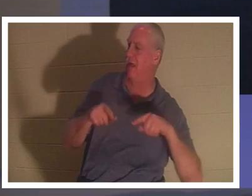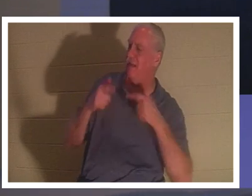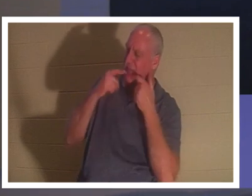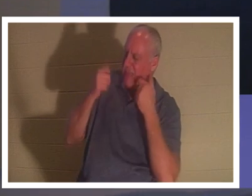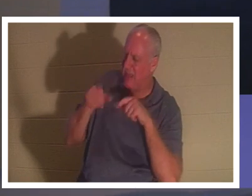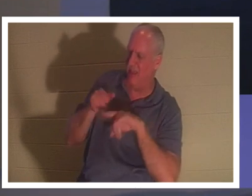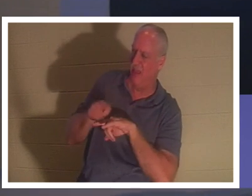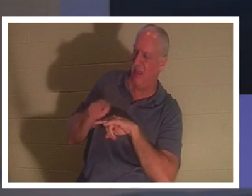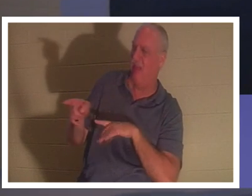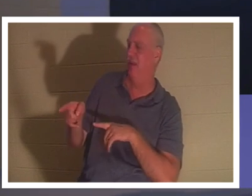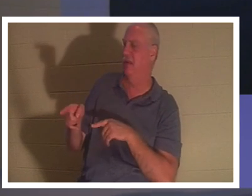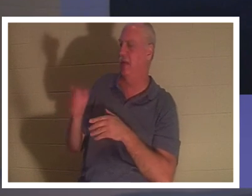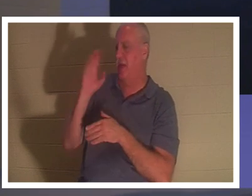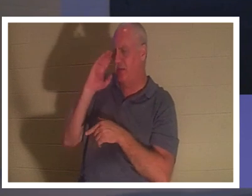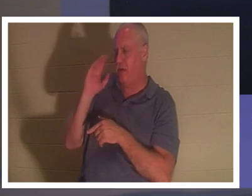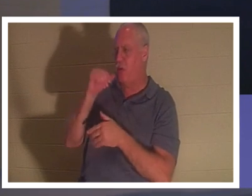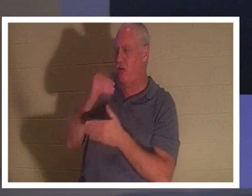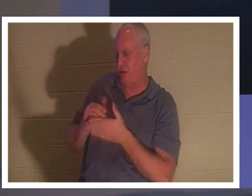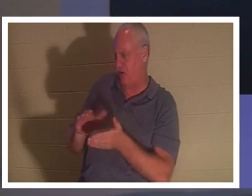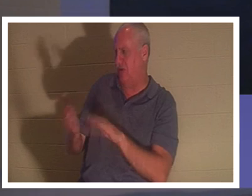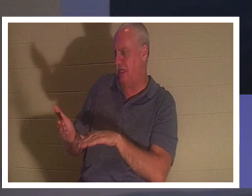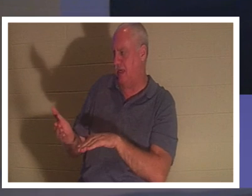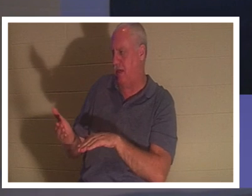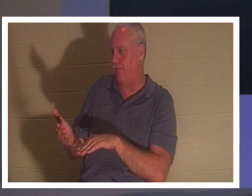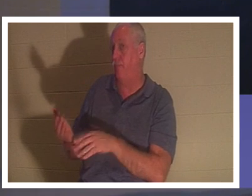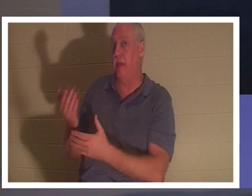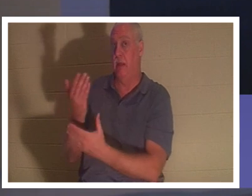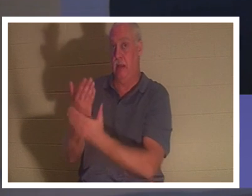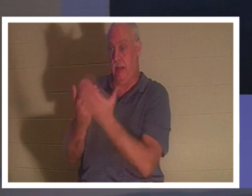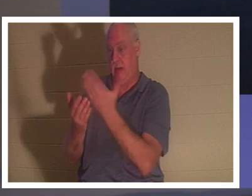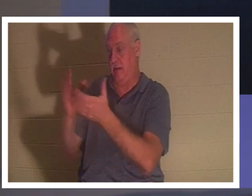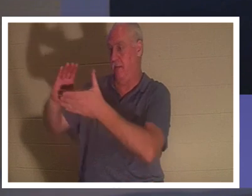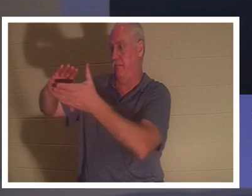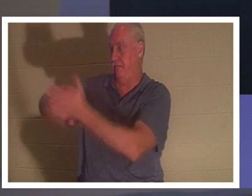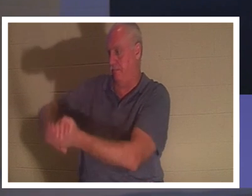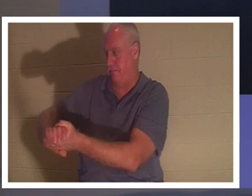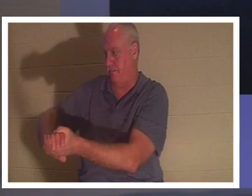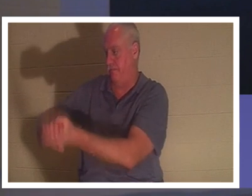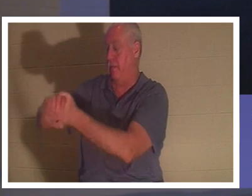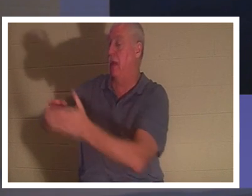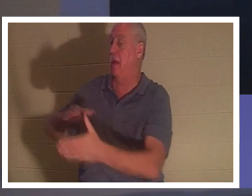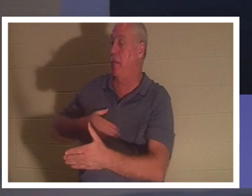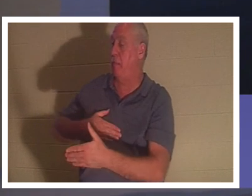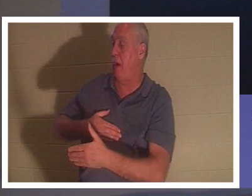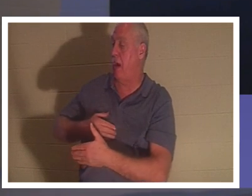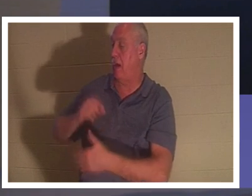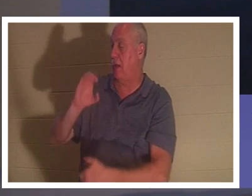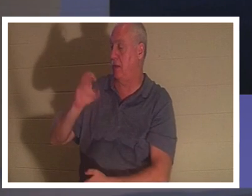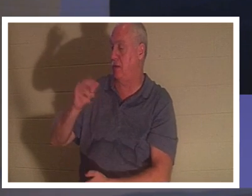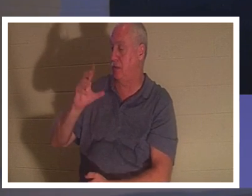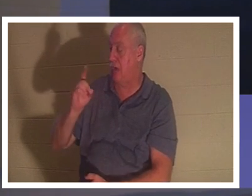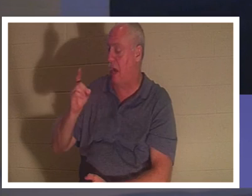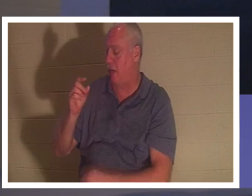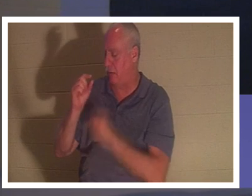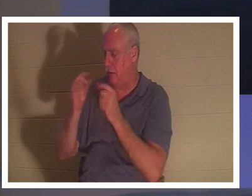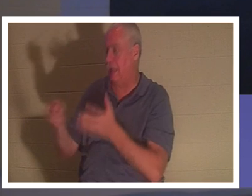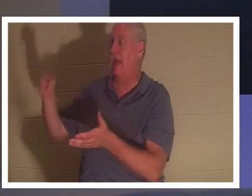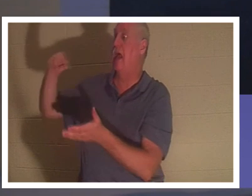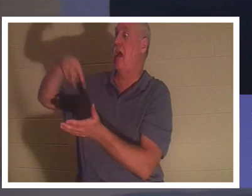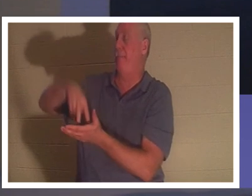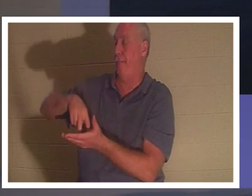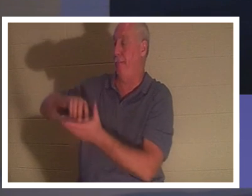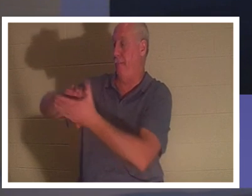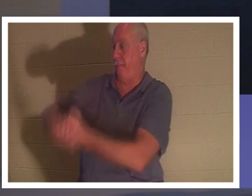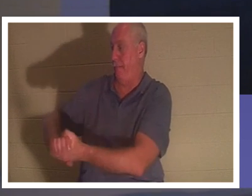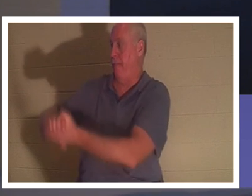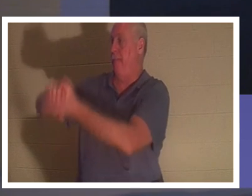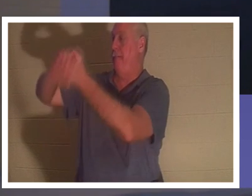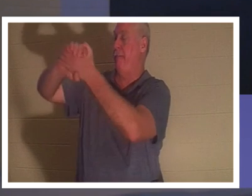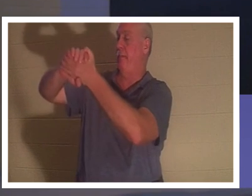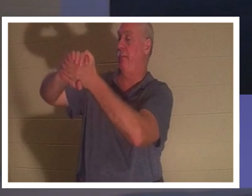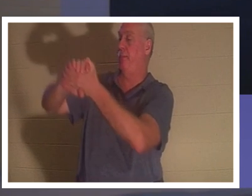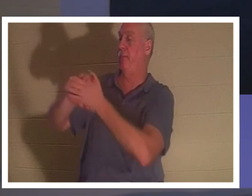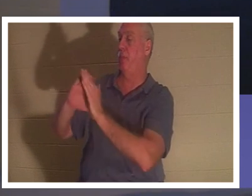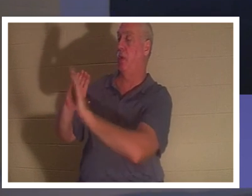她死了，就嘲笑他。但他拉着她的手说：‘我的孩子，起来吧！’她的精神回来了。”你